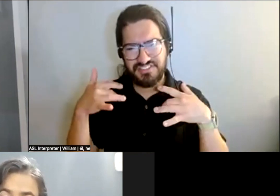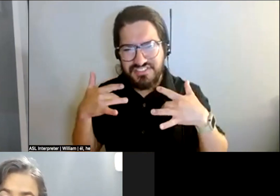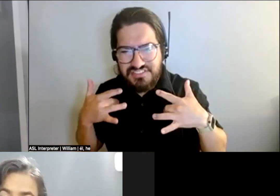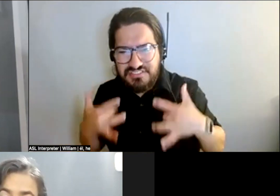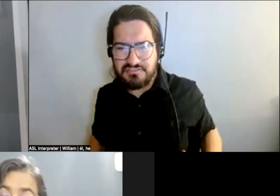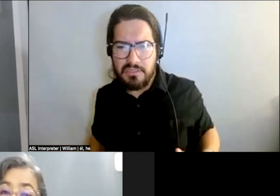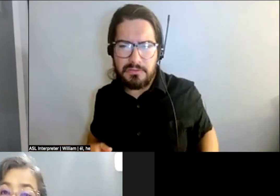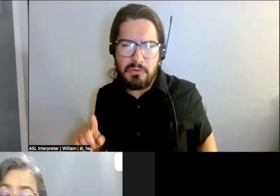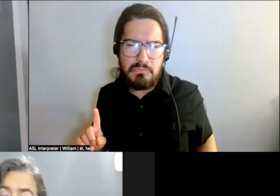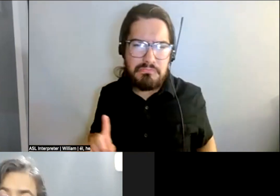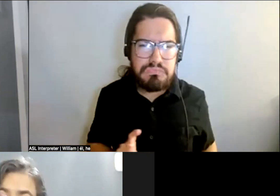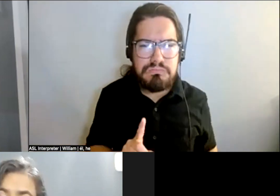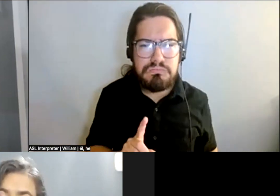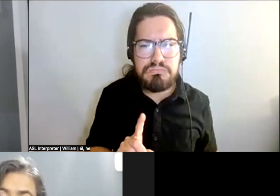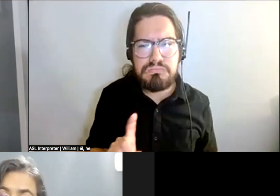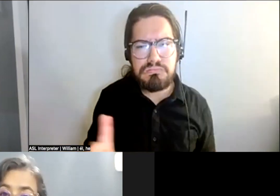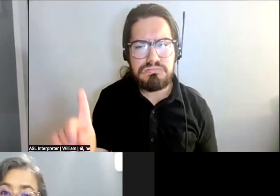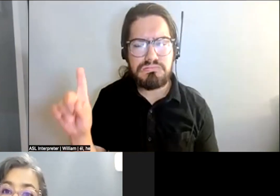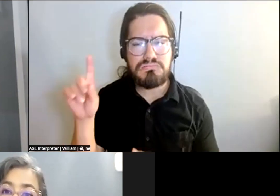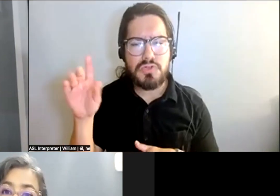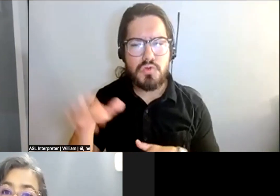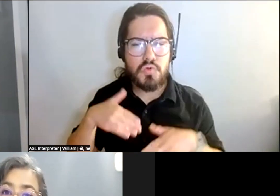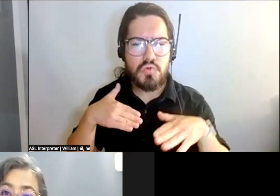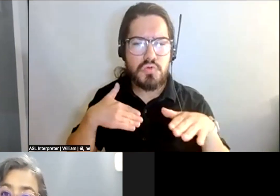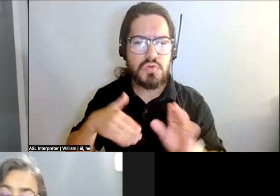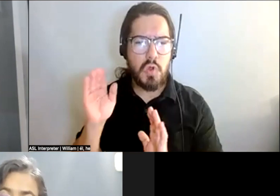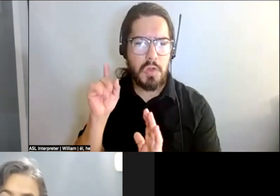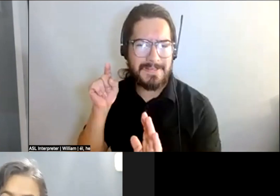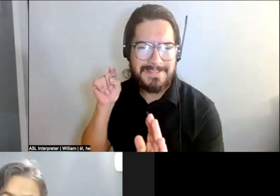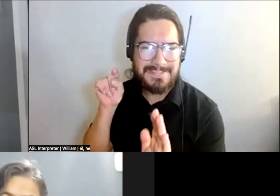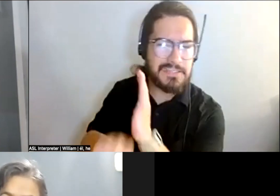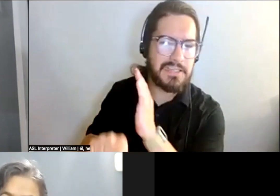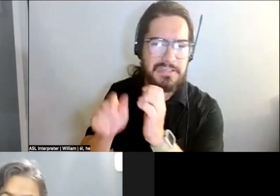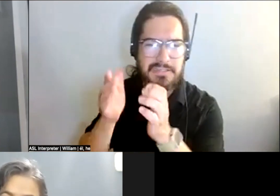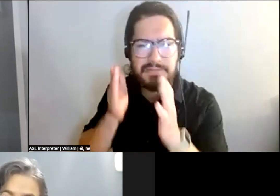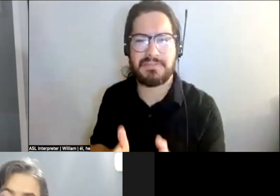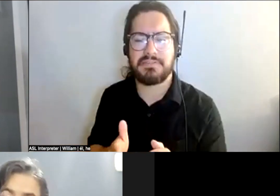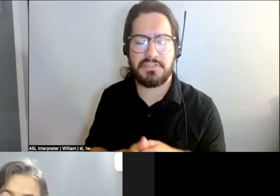A sus orillas, la maltratada exhibe sus heridas.